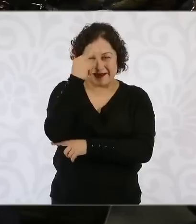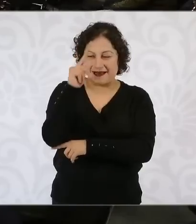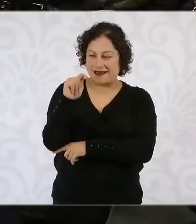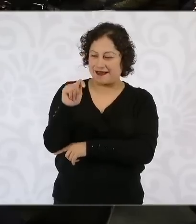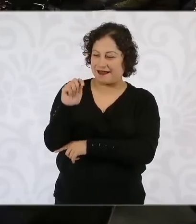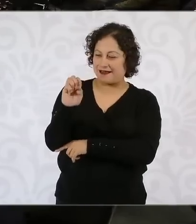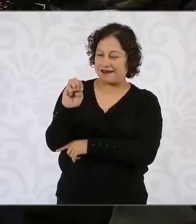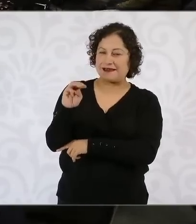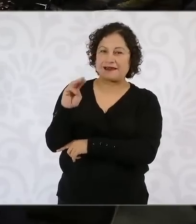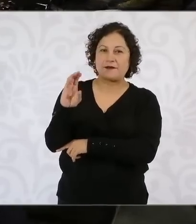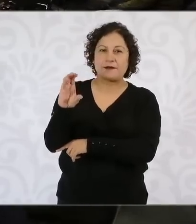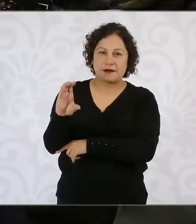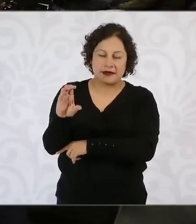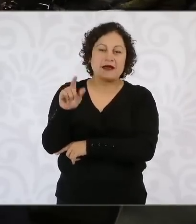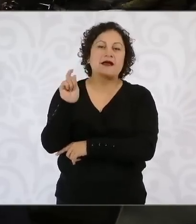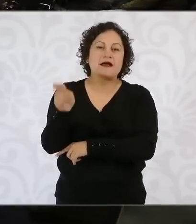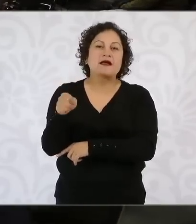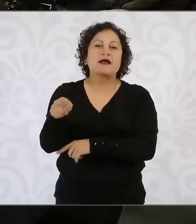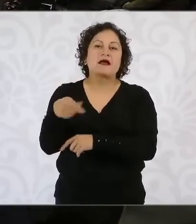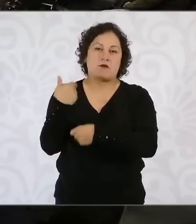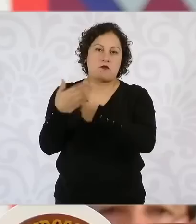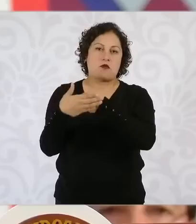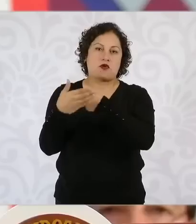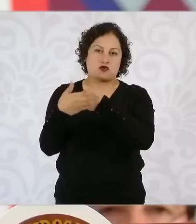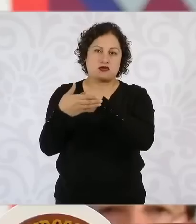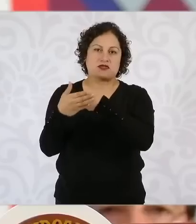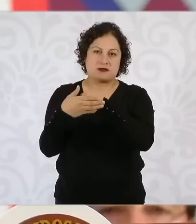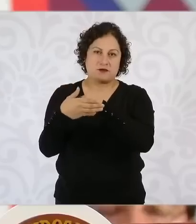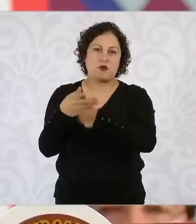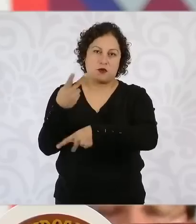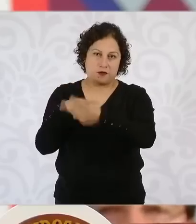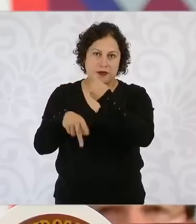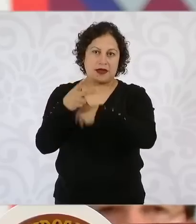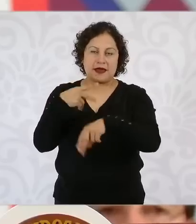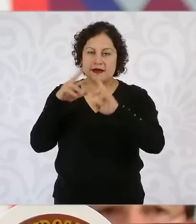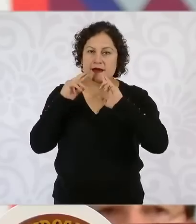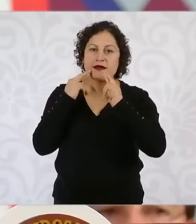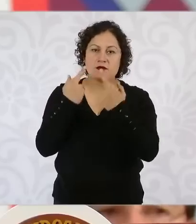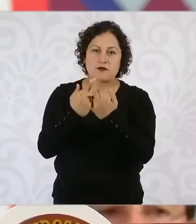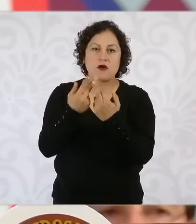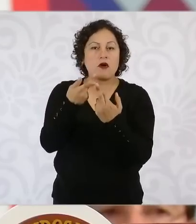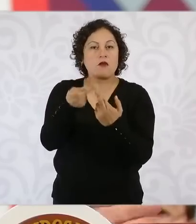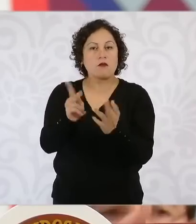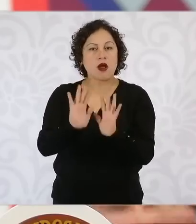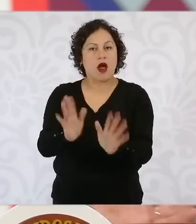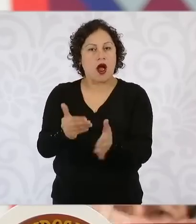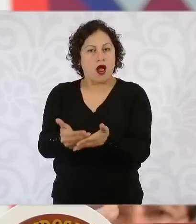iniciamos desde ahora con estos diálogos Pues nos ayuda mucho entonces es muy bueno que de